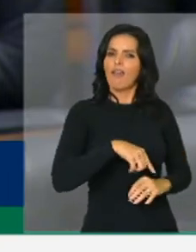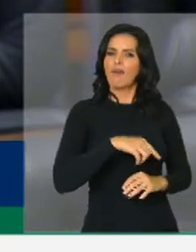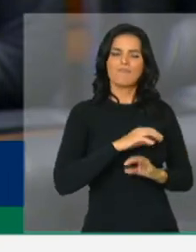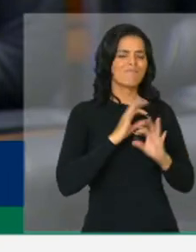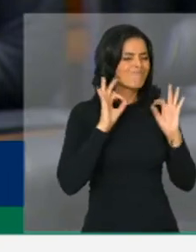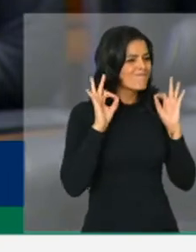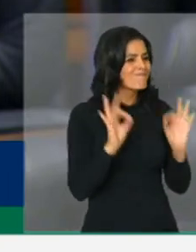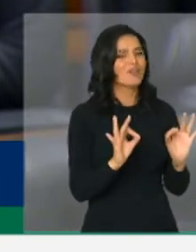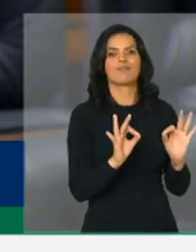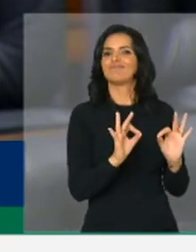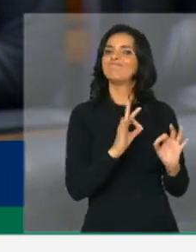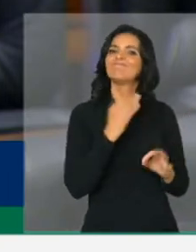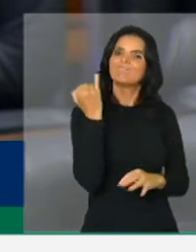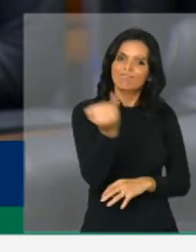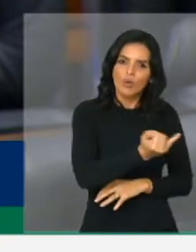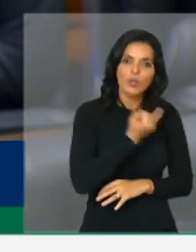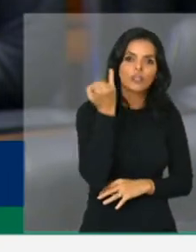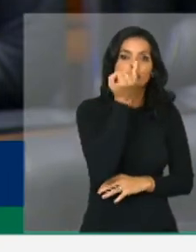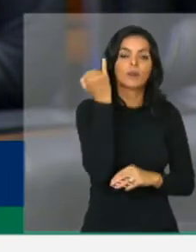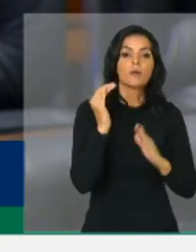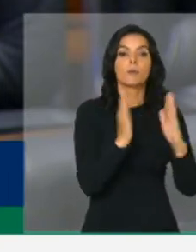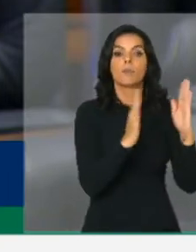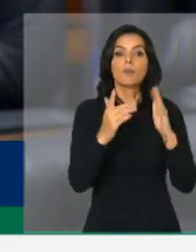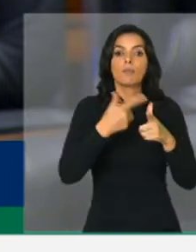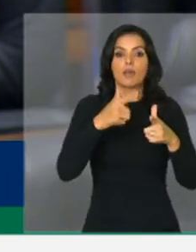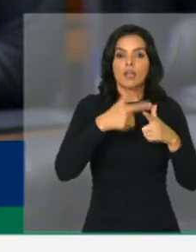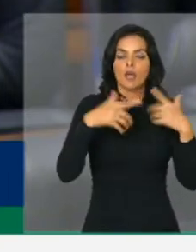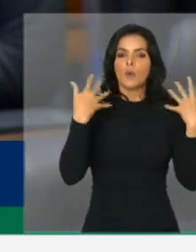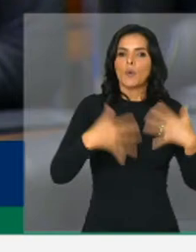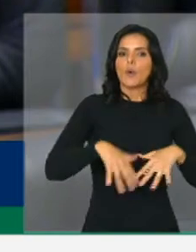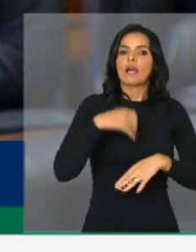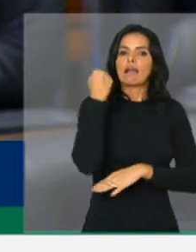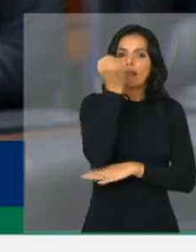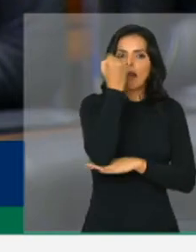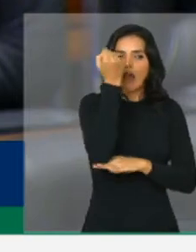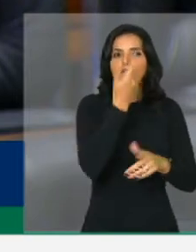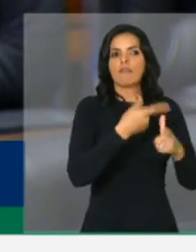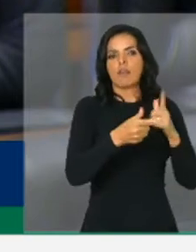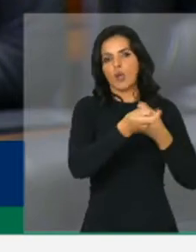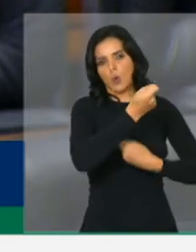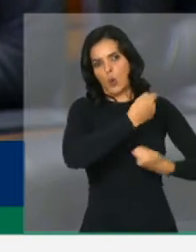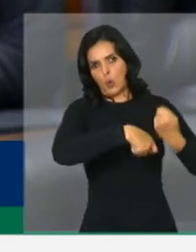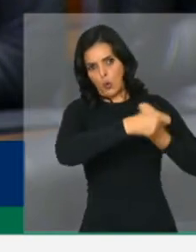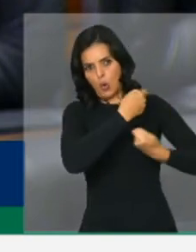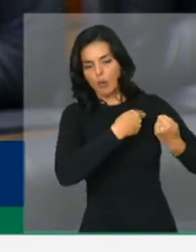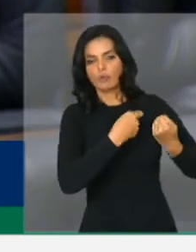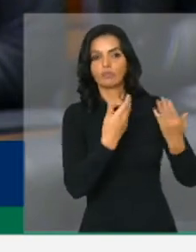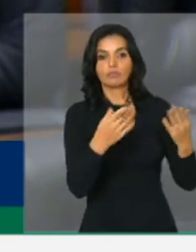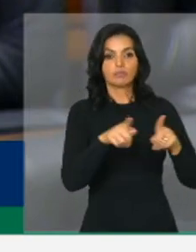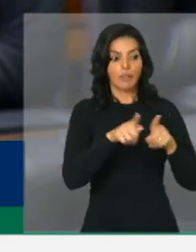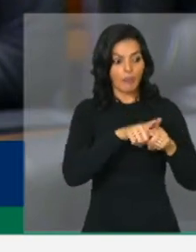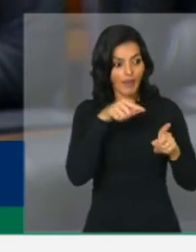TAMANHO. O PROBLEMA É O QUE ACONTECE COM O TEXTO QUE ESTAMOS VOTANDO AQUI AGORA. SUBSTITUIU O TEXTO ORIGINAL DA MEDIDA PROVISÓRIA, SR.